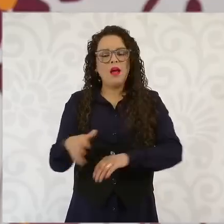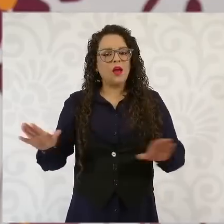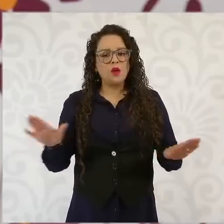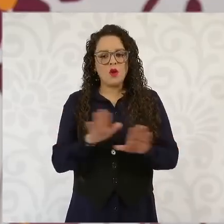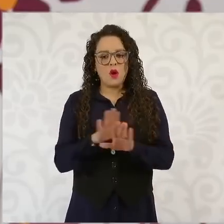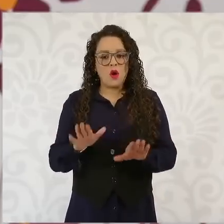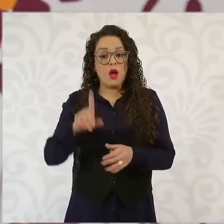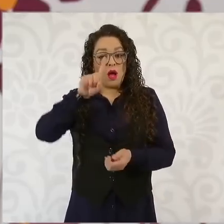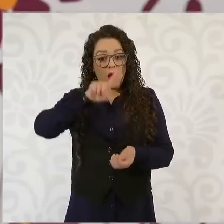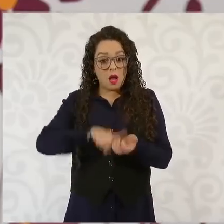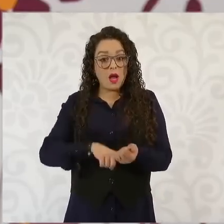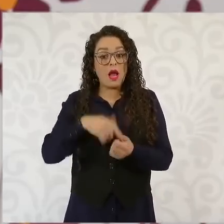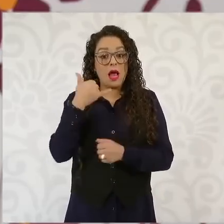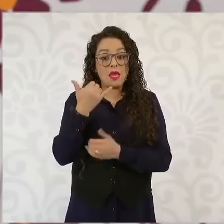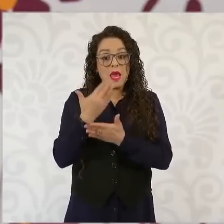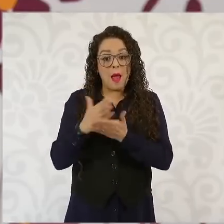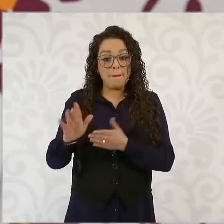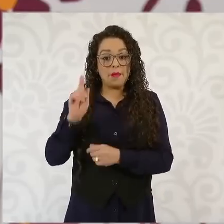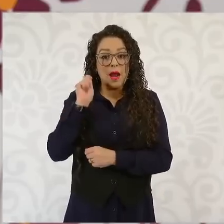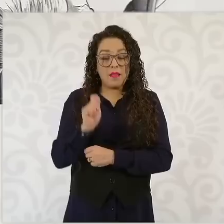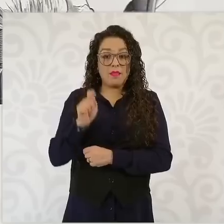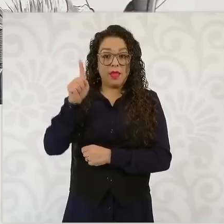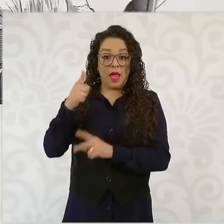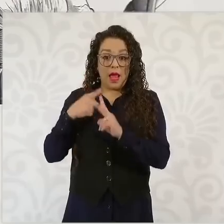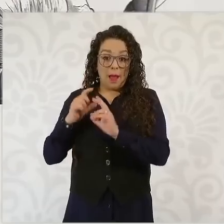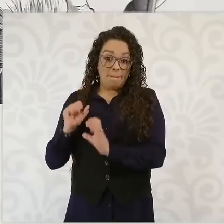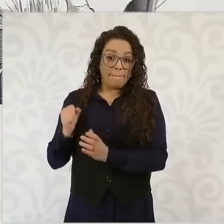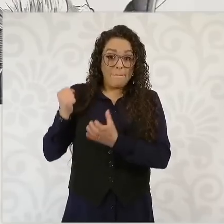viviendo ese portafolio de inversión va a ser un instrumento principalísimo y es en